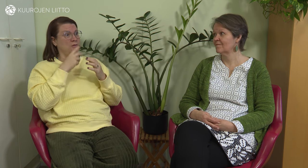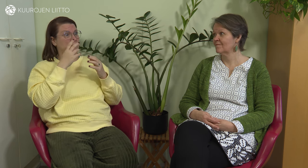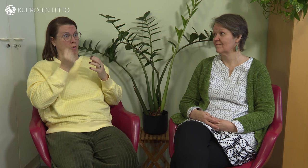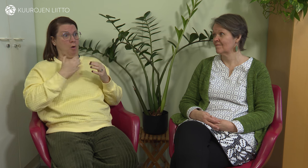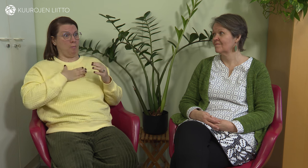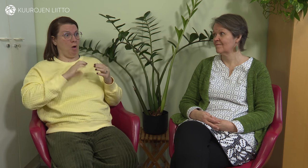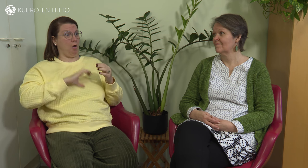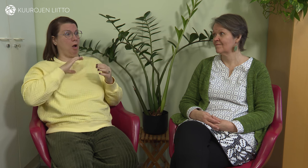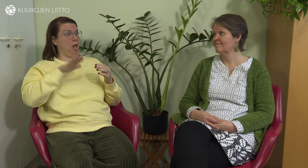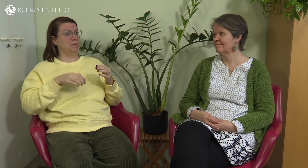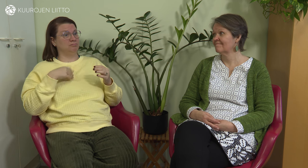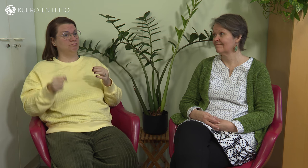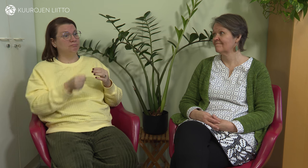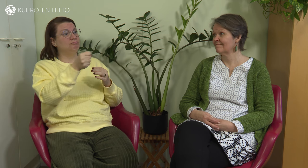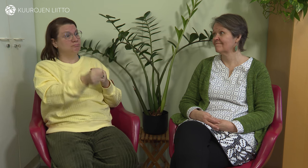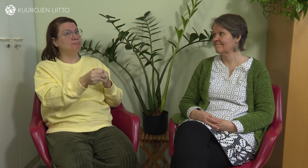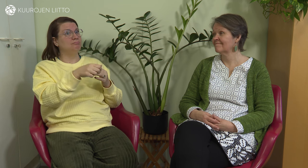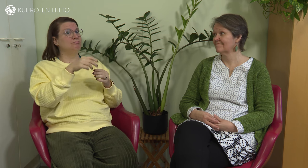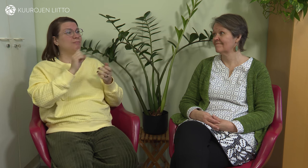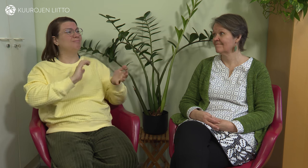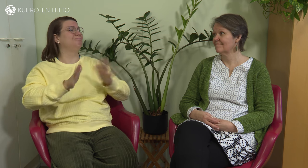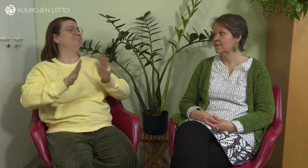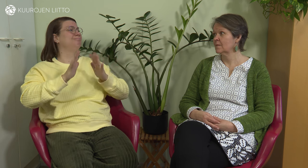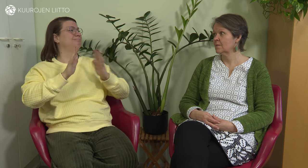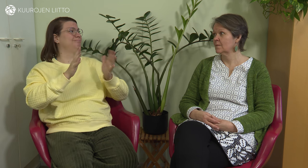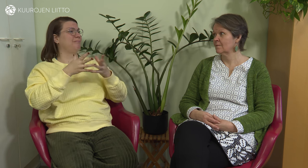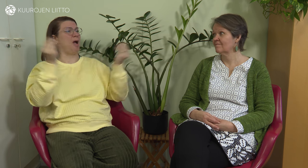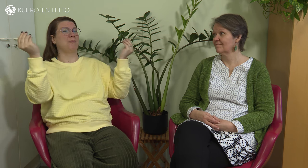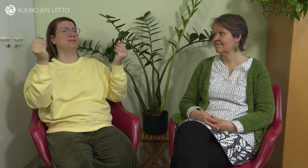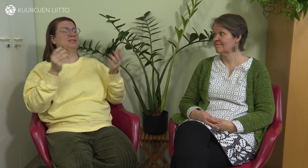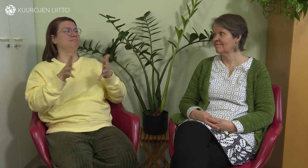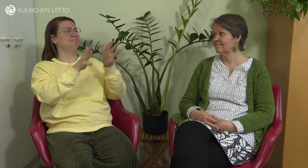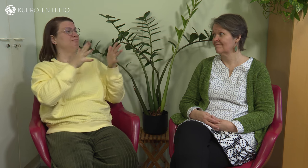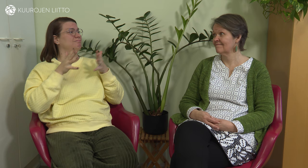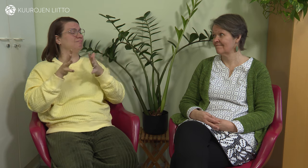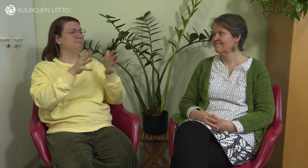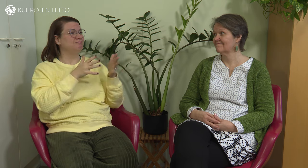Voin tuoda coda-lapseni päiväkotiin, jossa hän saa viittoa vapaasti.